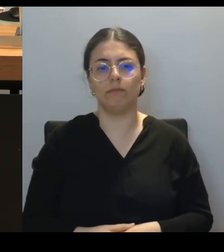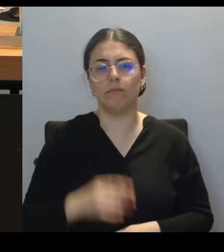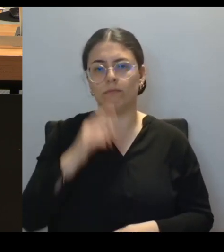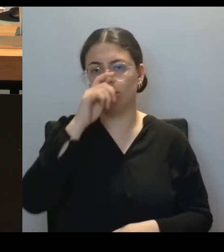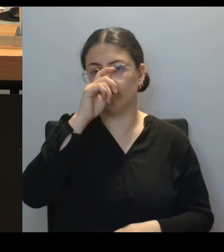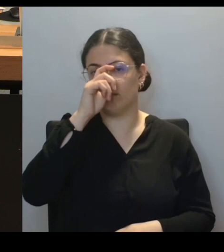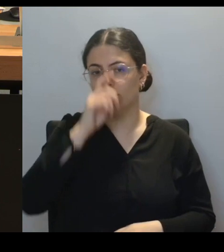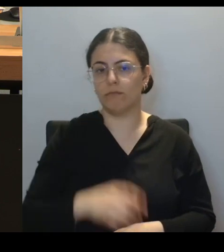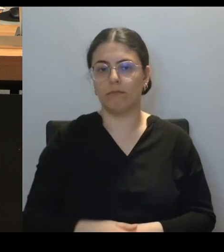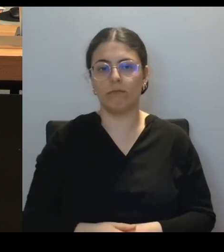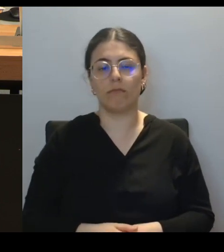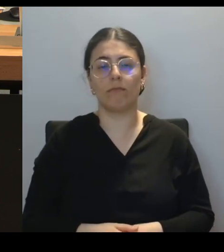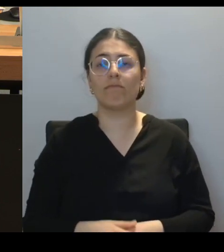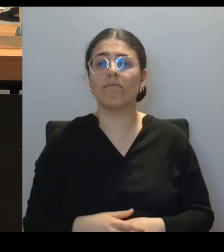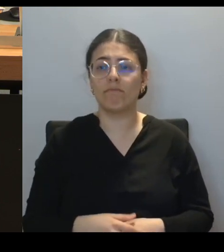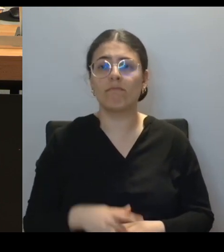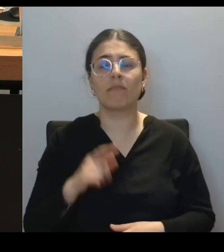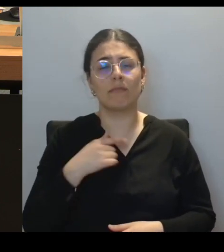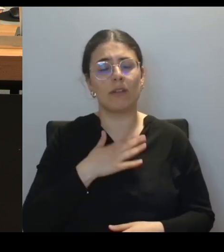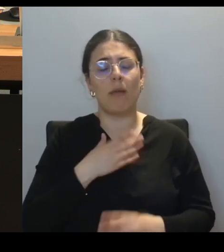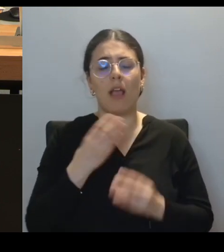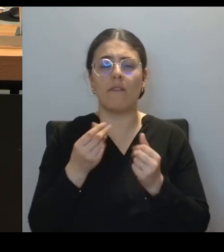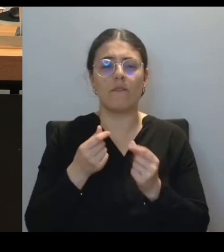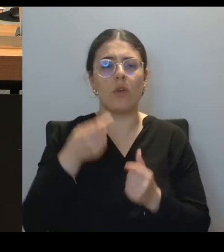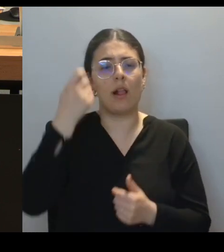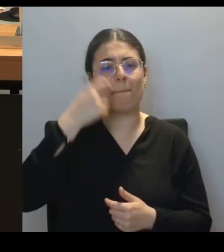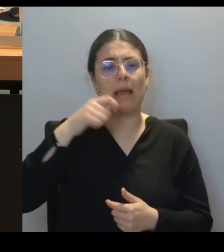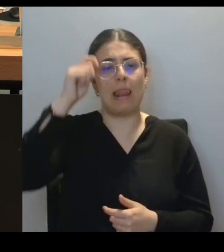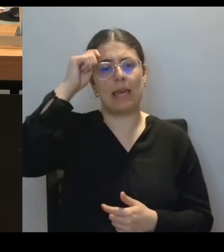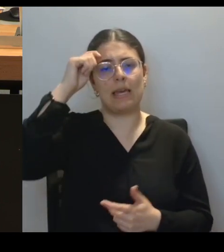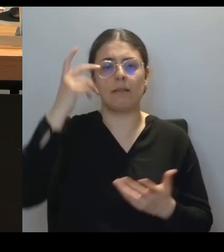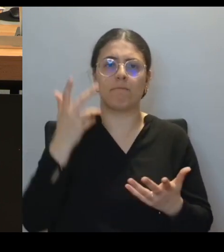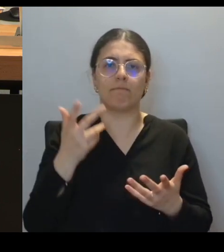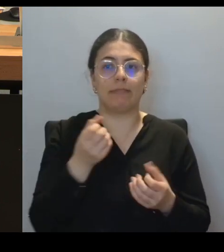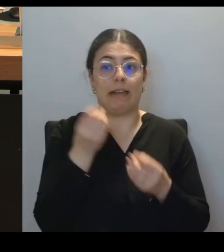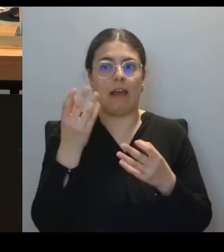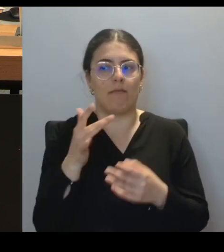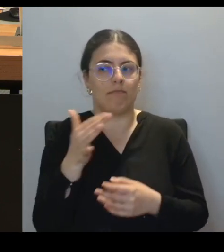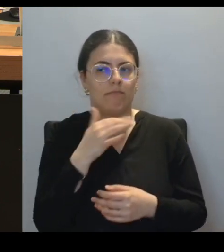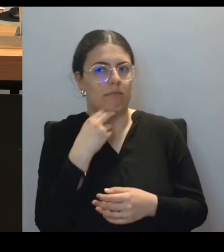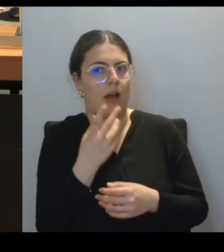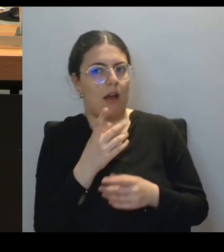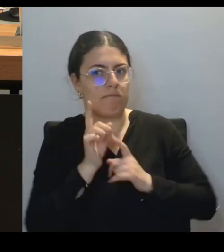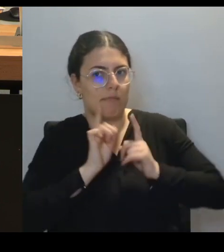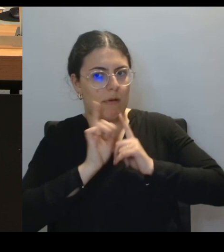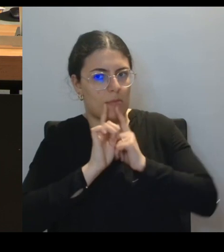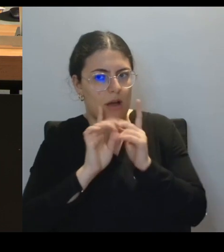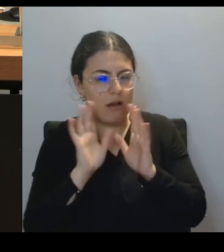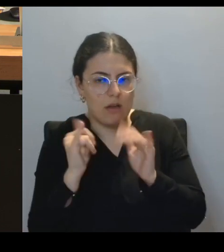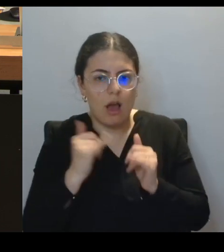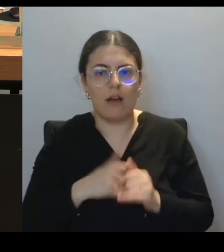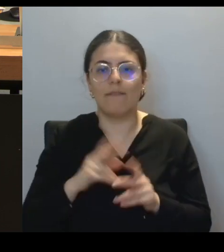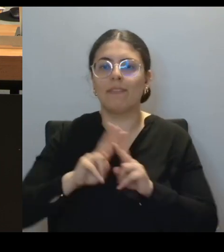Jetzt werden einige natürlich wieder rumnölen hier an dieser Stelle weltoffene Metropole, in die sehr, sehr viele Menschen sehr, sehr gerne